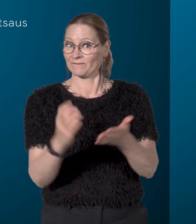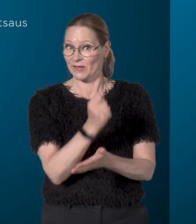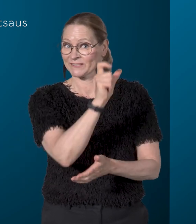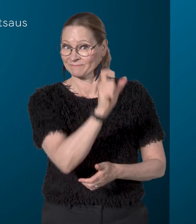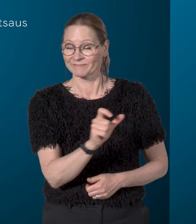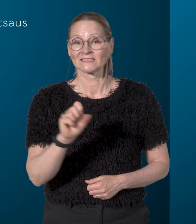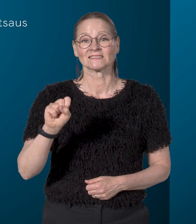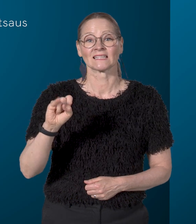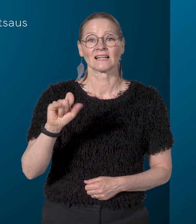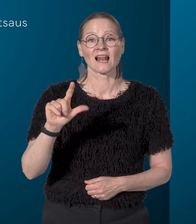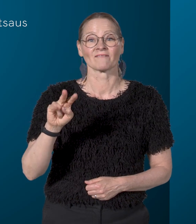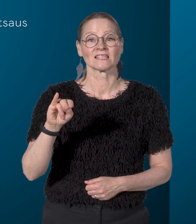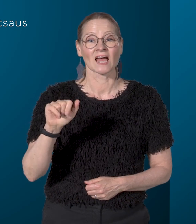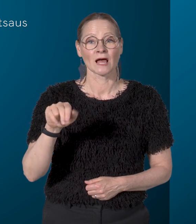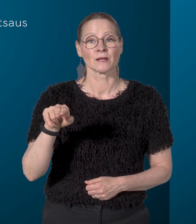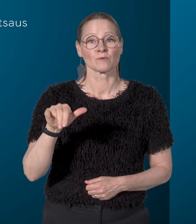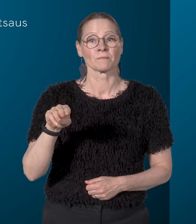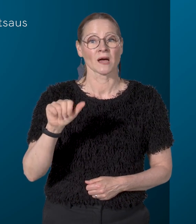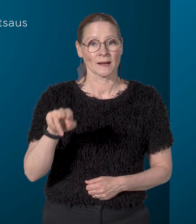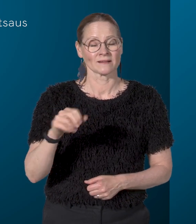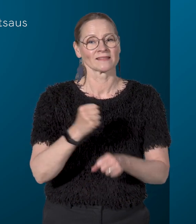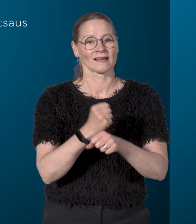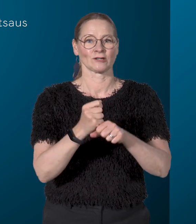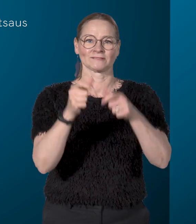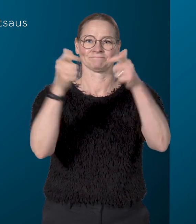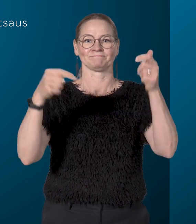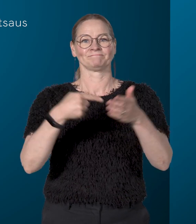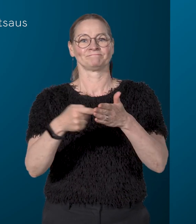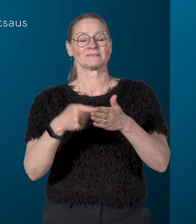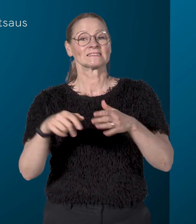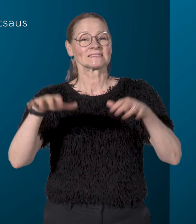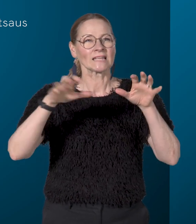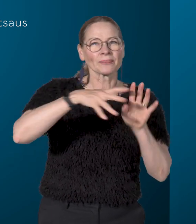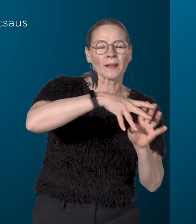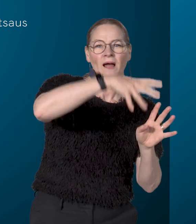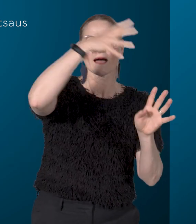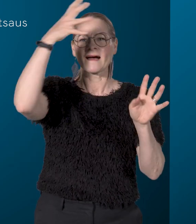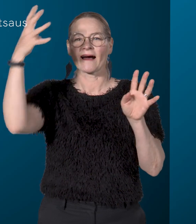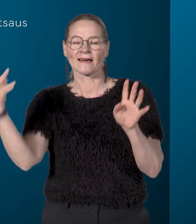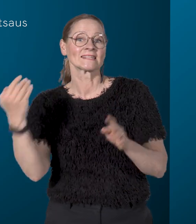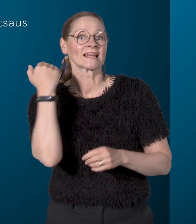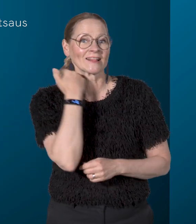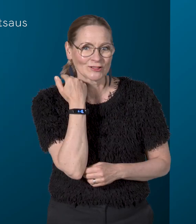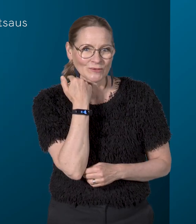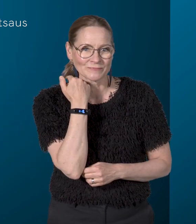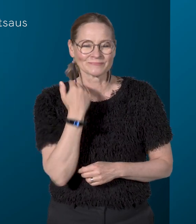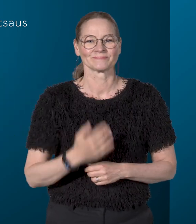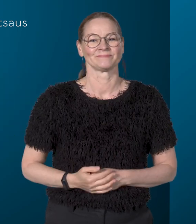Silvia Nymanin Sateenkaarikettu.